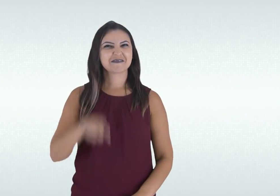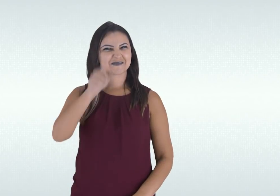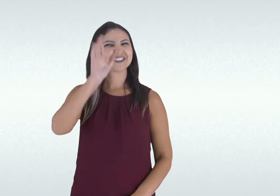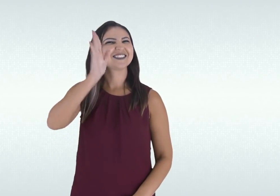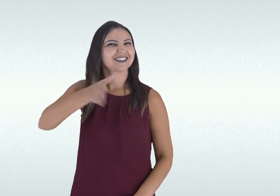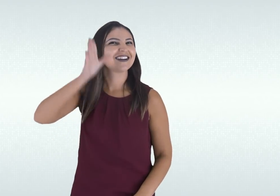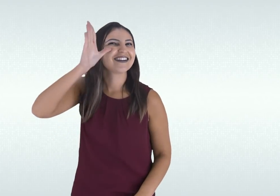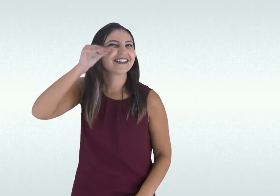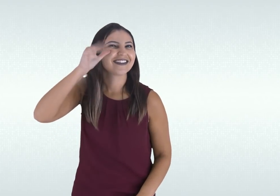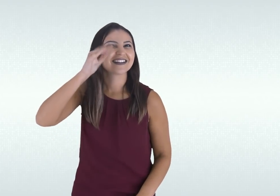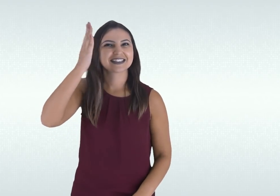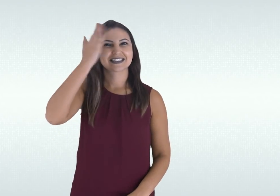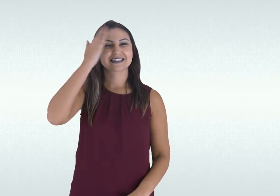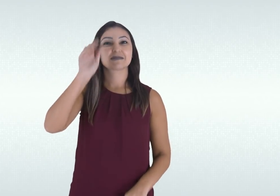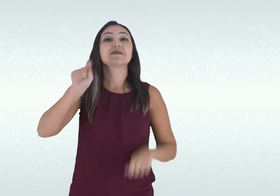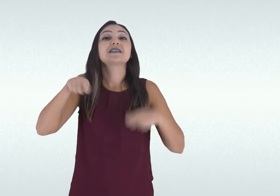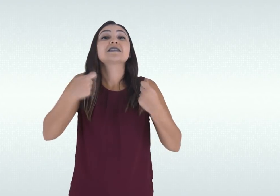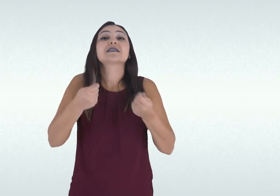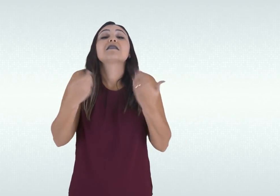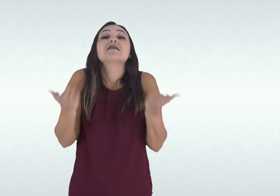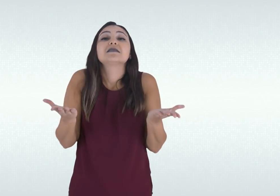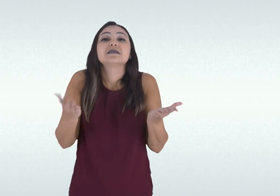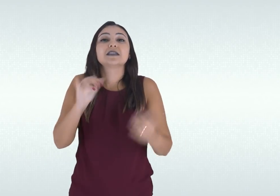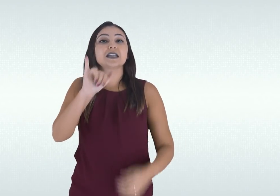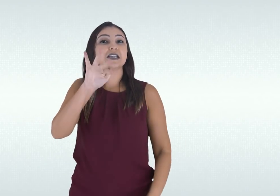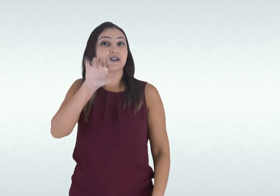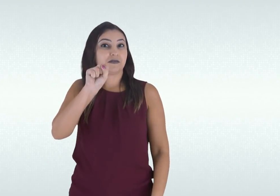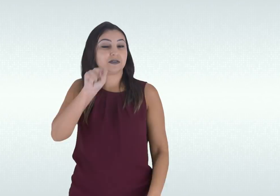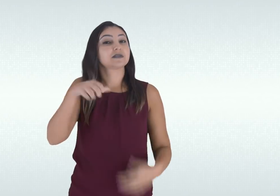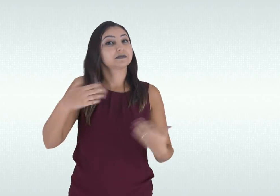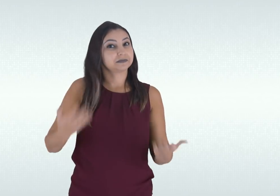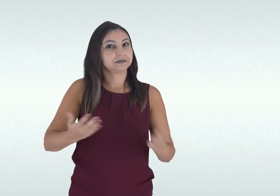Você já deve estar curioso para saber que sinal é esse, não é mesmo?